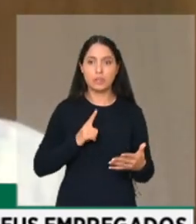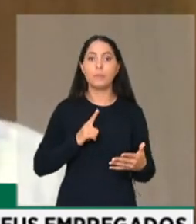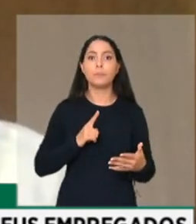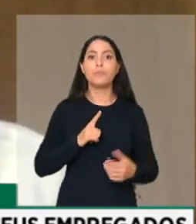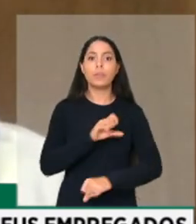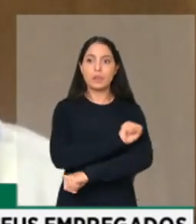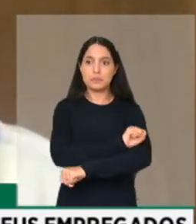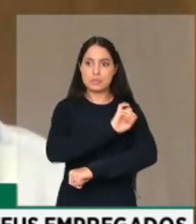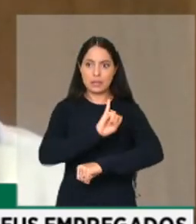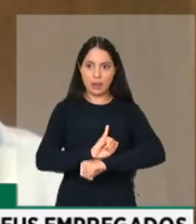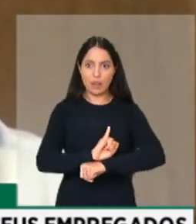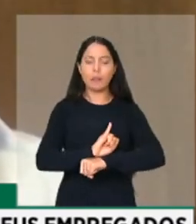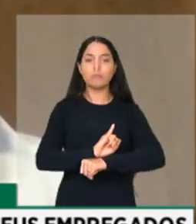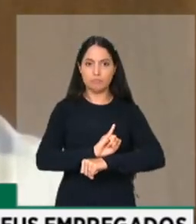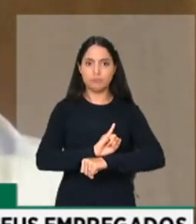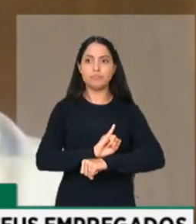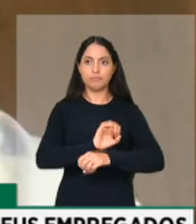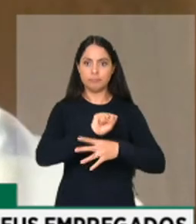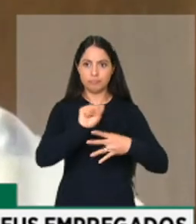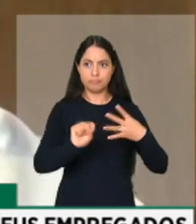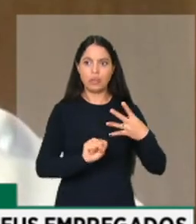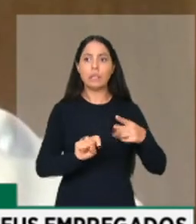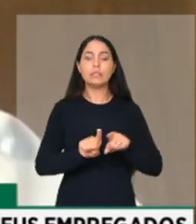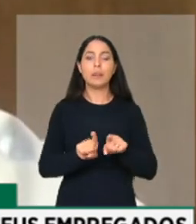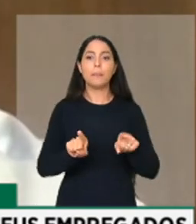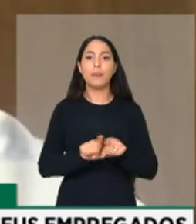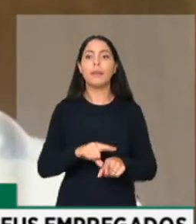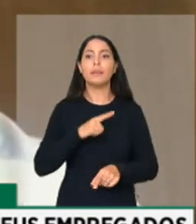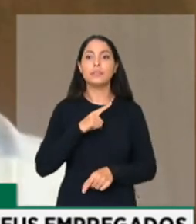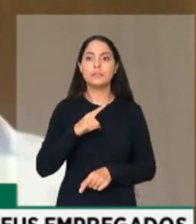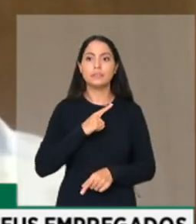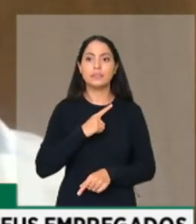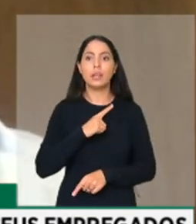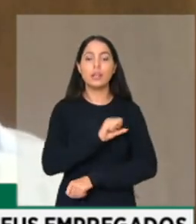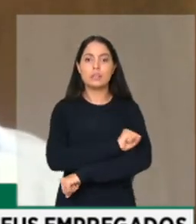O SENAI, SERVIÇO SOCIAL DO COMÉRCIO SESC, SERVIÇO SOCIAL DA INDÚSTRIA, O SESI, SERVIÇO NACIONAL DE